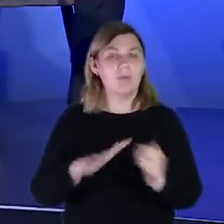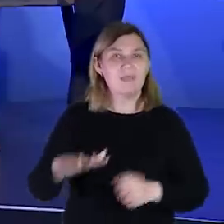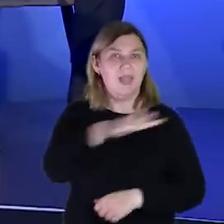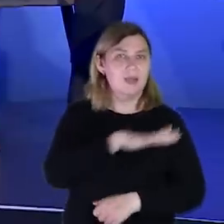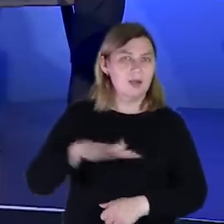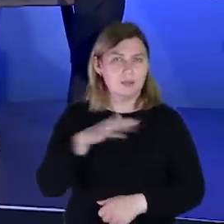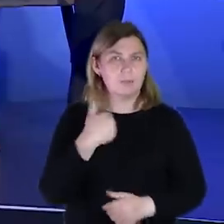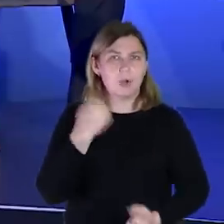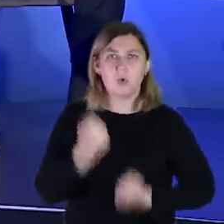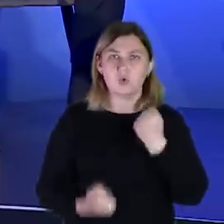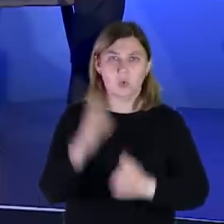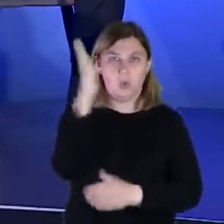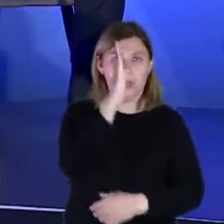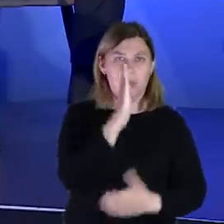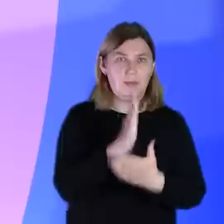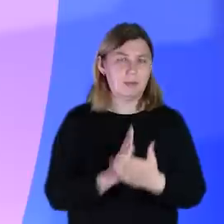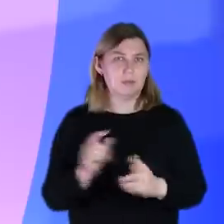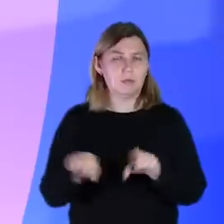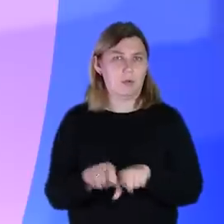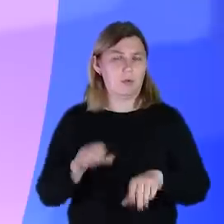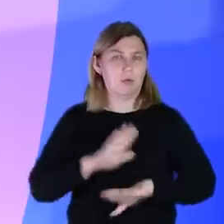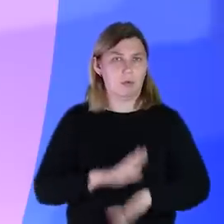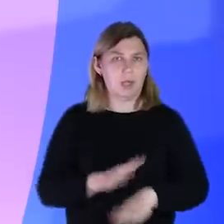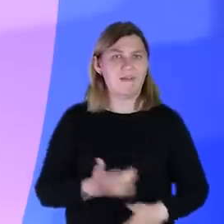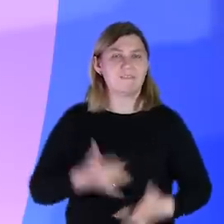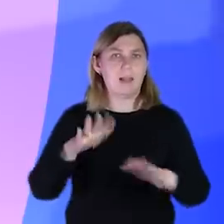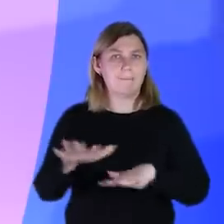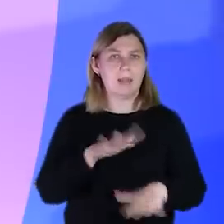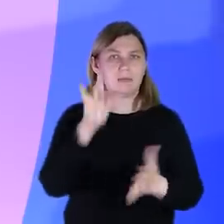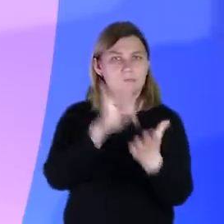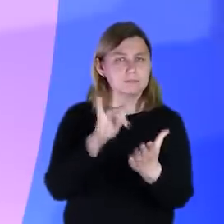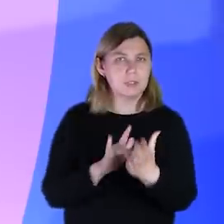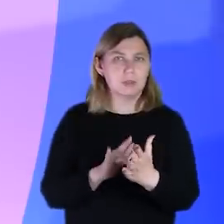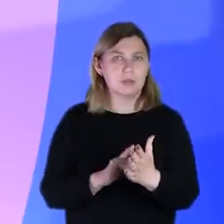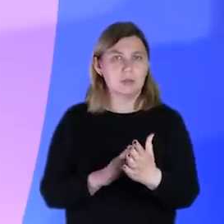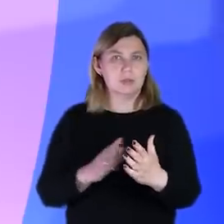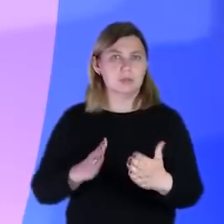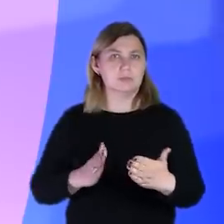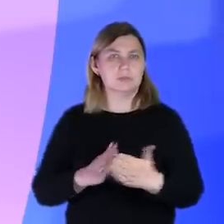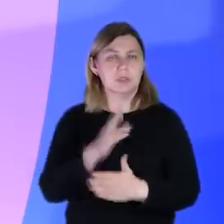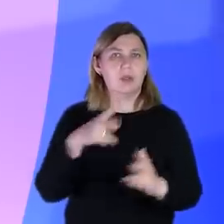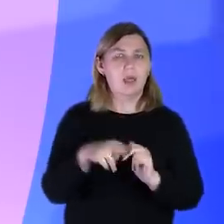była bardzo trudną linią do ochrony. W wielu miejscach przecinała wioski,